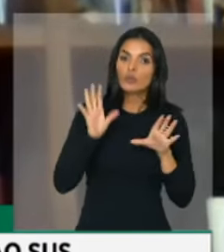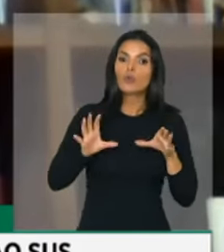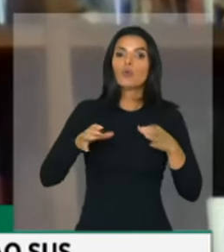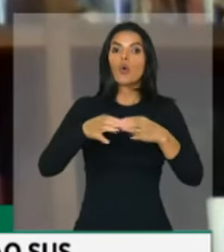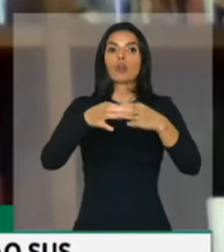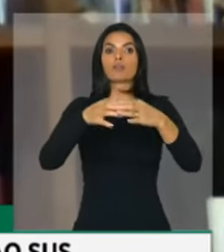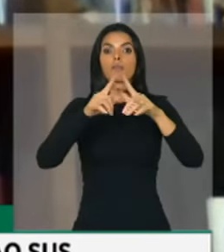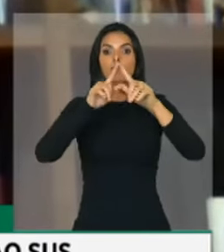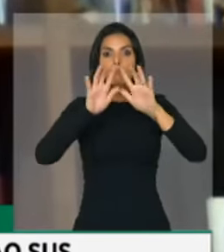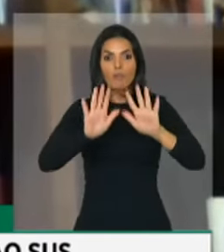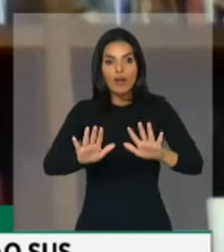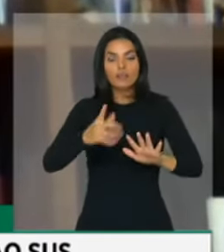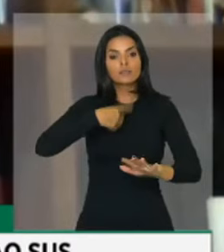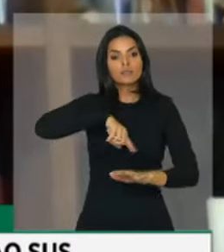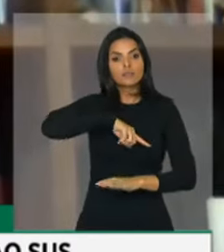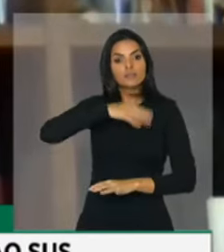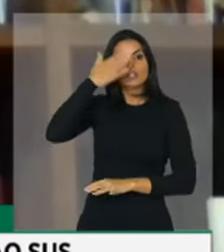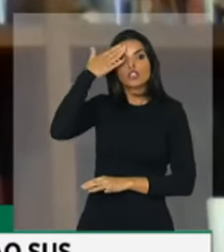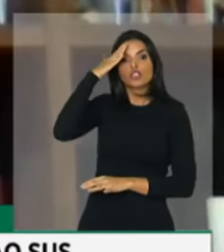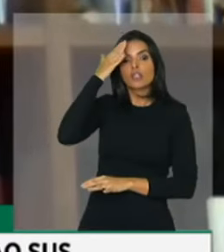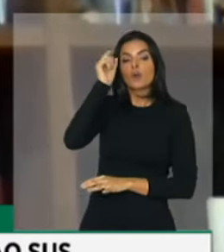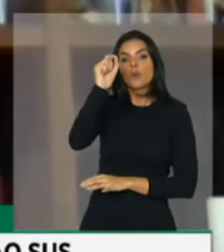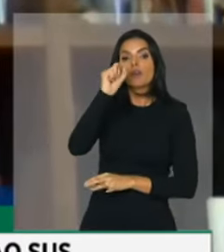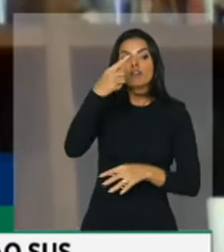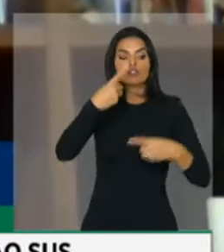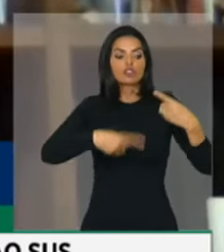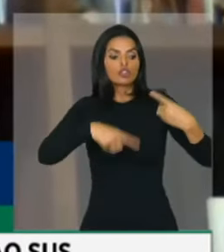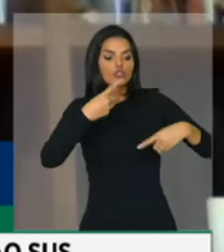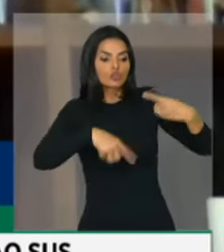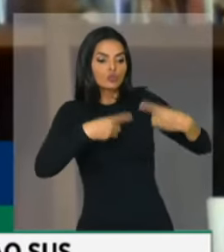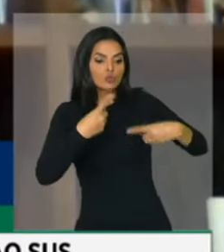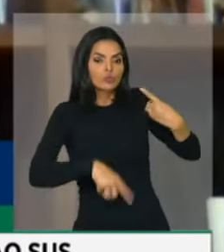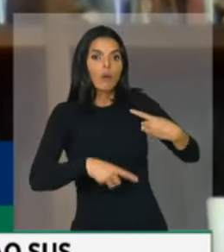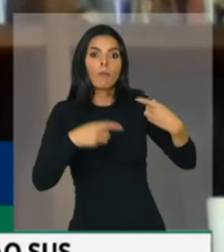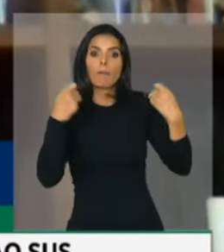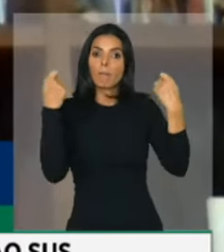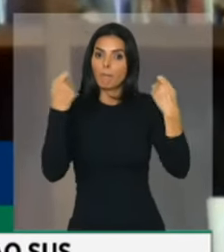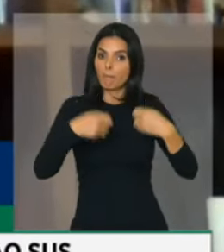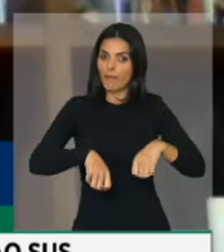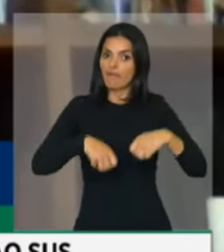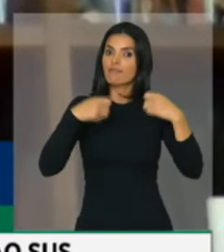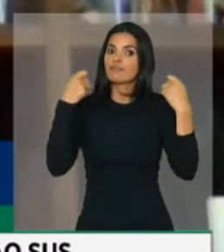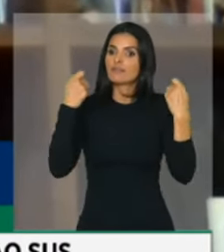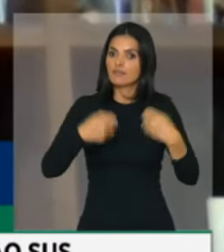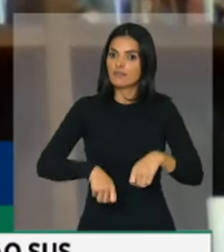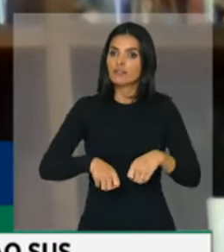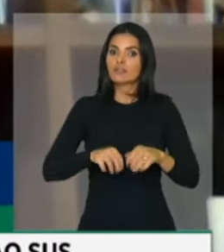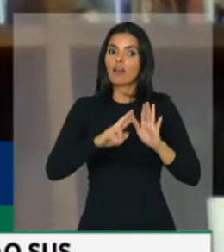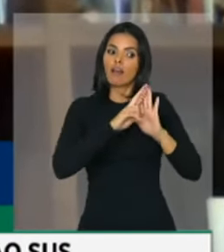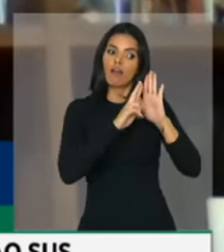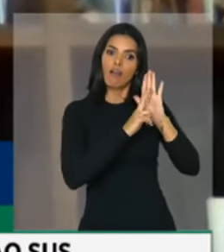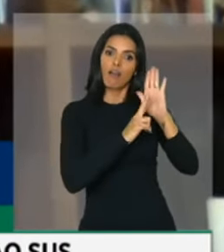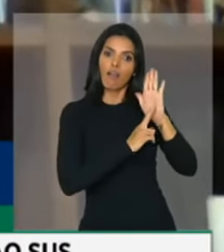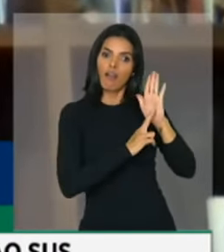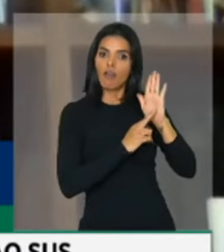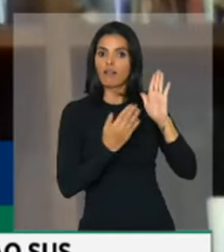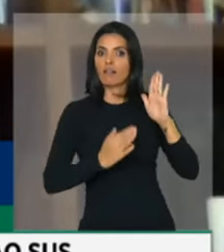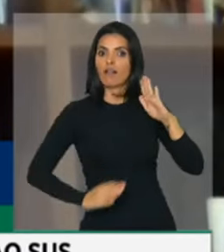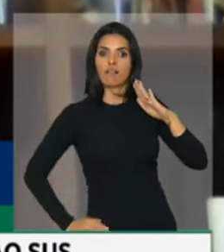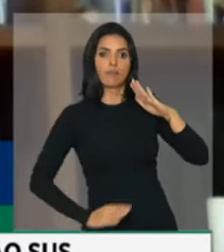TAMBÉM QUE ENTENDER QUE TODA ESSA DISCUSSÃO ELA PRECISA TER PARÂMETROS, ELA PRECISA TER LIMITES. ENTENDE? NÓS TEMOS QUE ENTENDER QUE NÓS